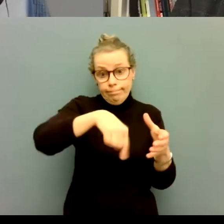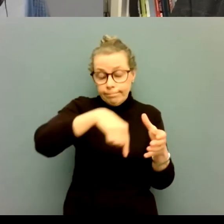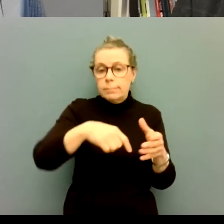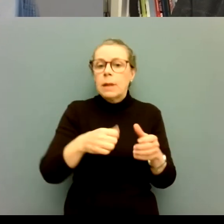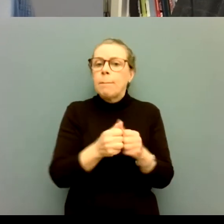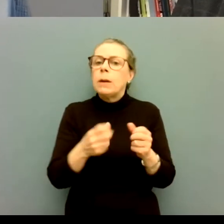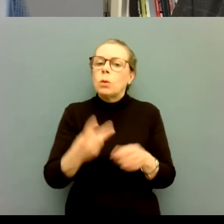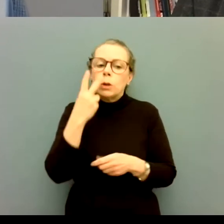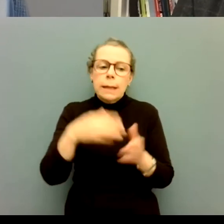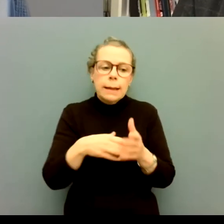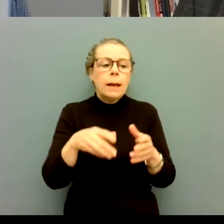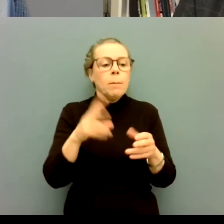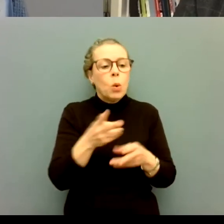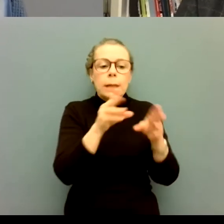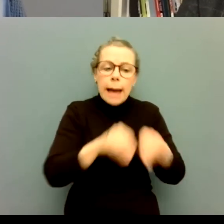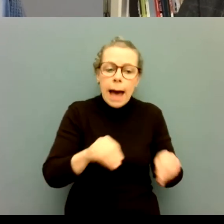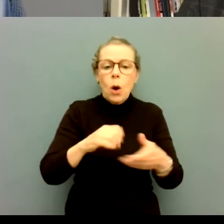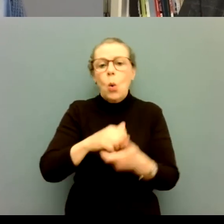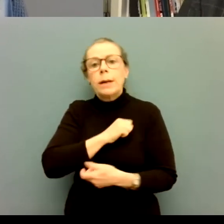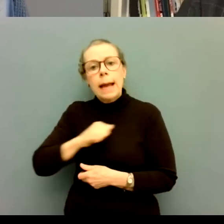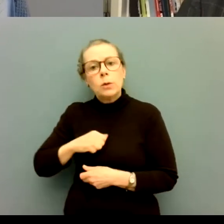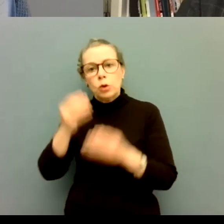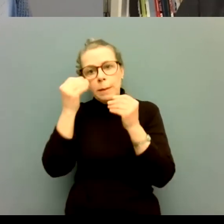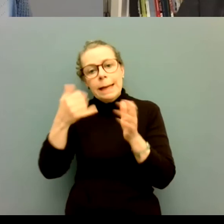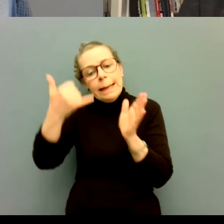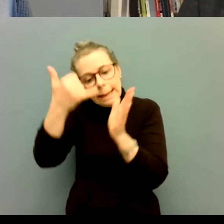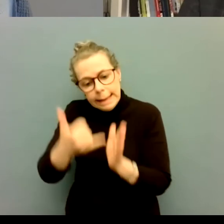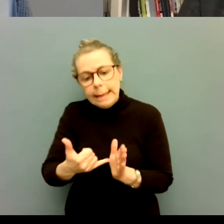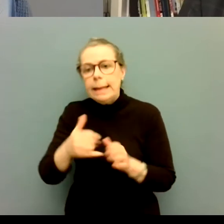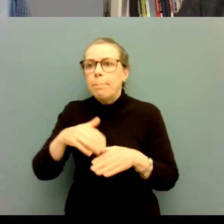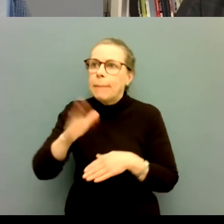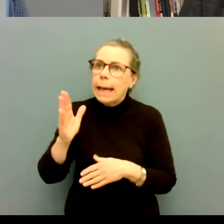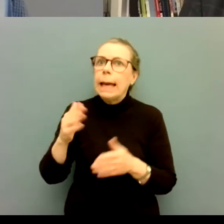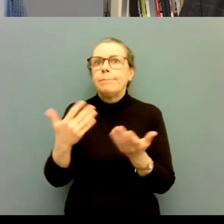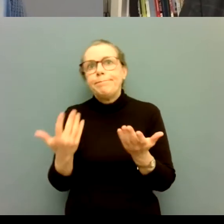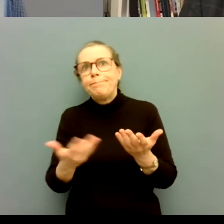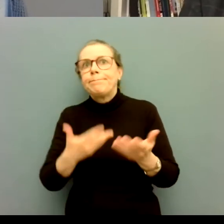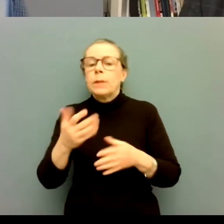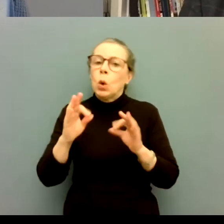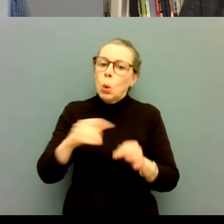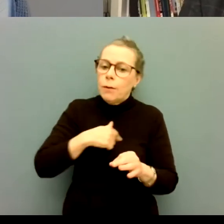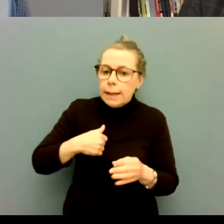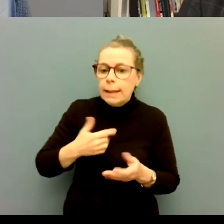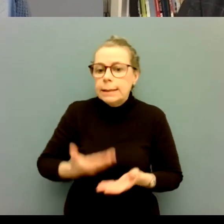och rektorsutbildningar innehåller mer av hur man på ett bra sätt hjälper-